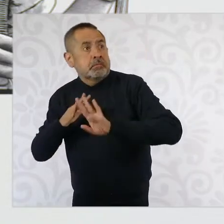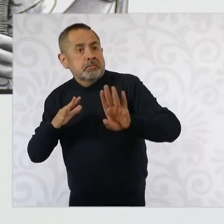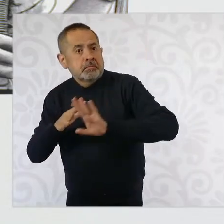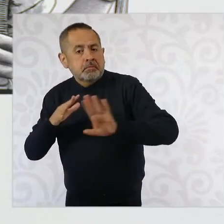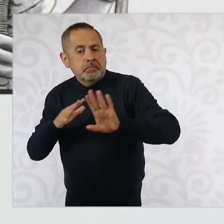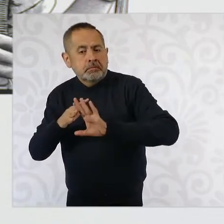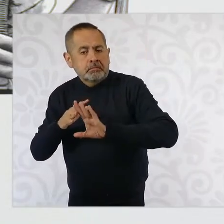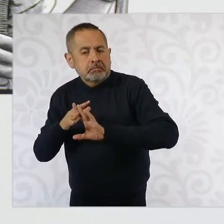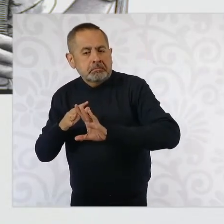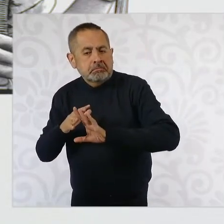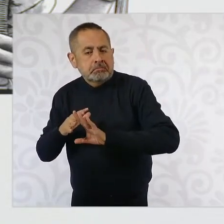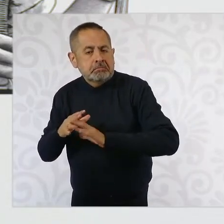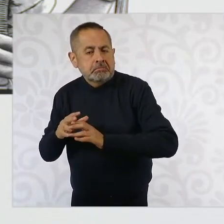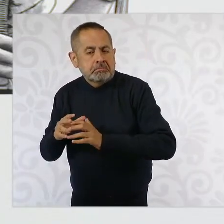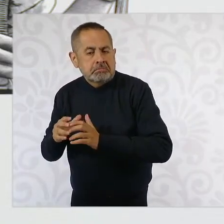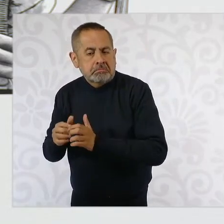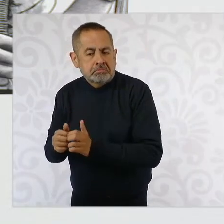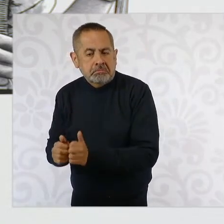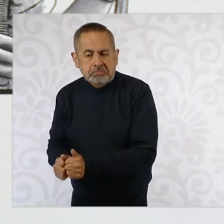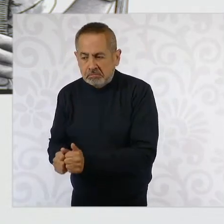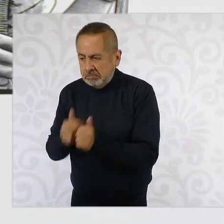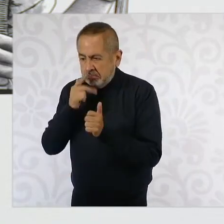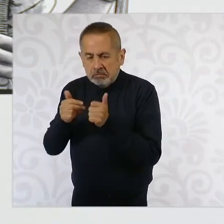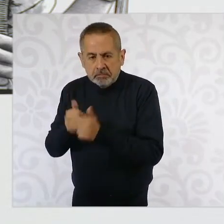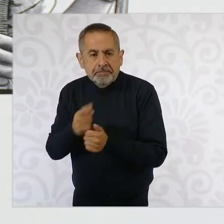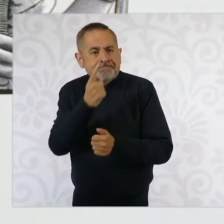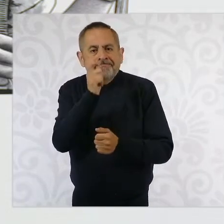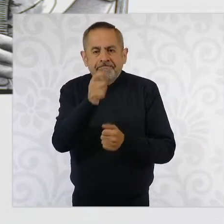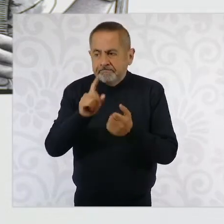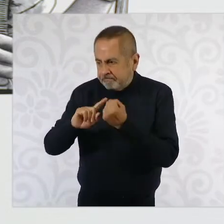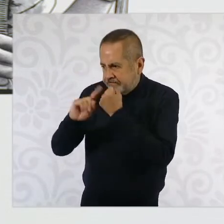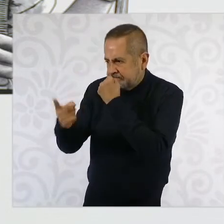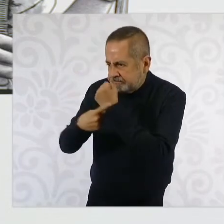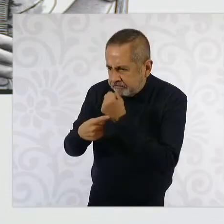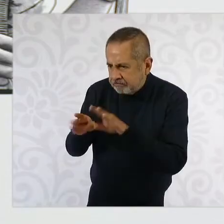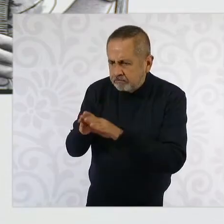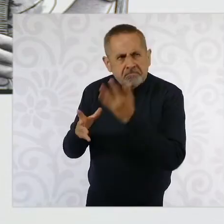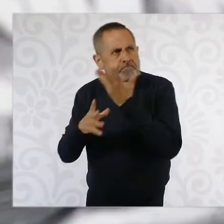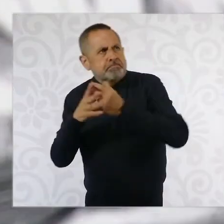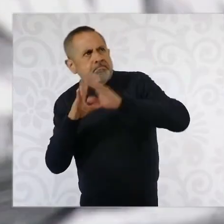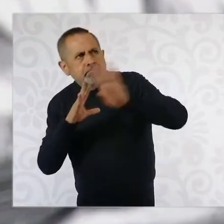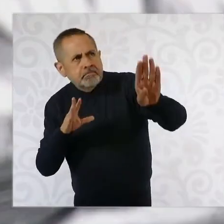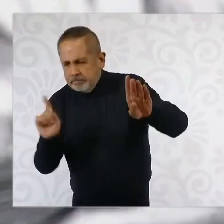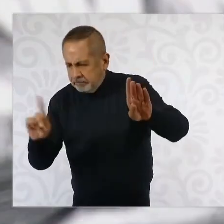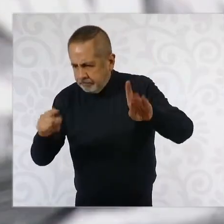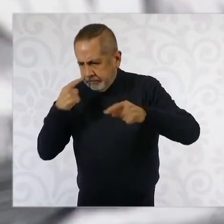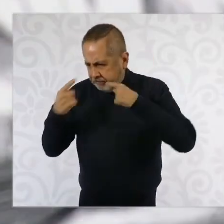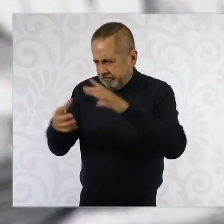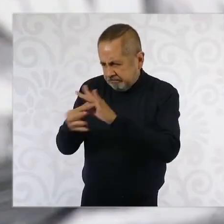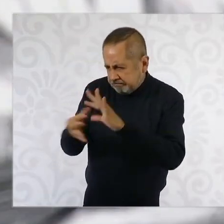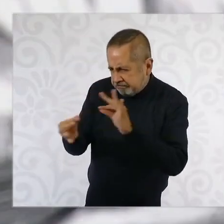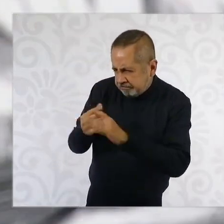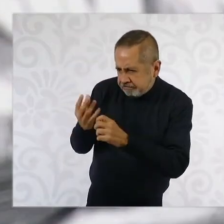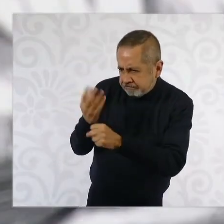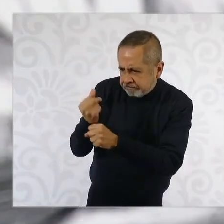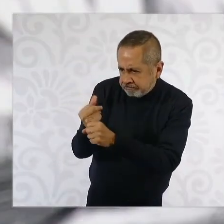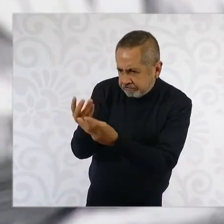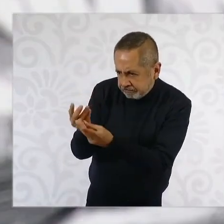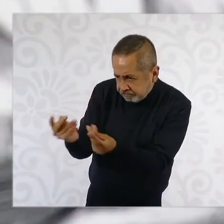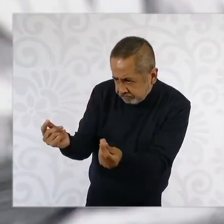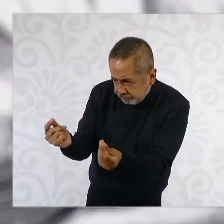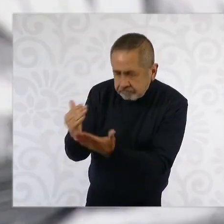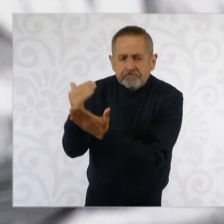migración es atendiendo las causas que generan la migración Entonces eso va a seguir siendo nuestro